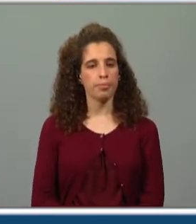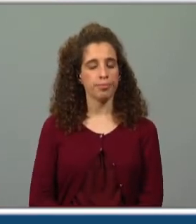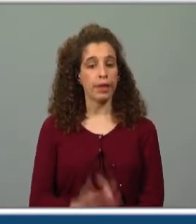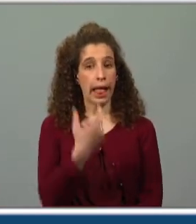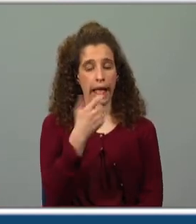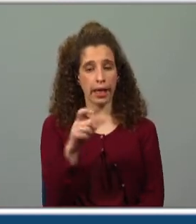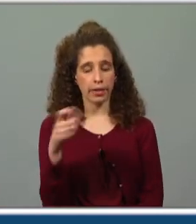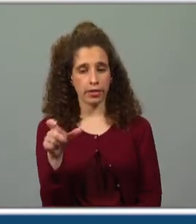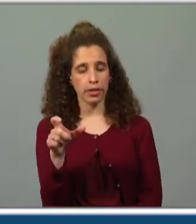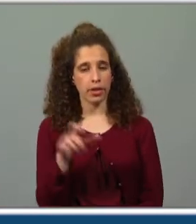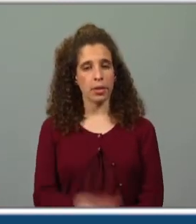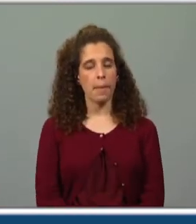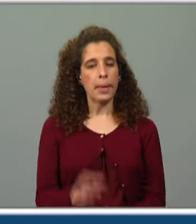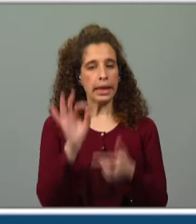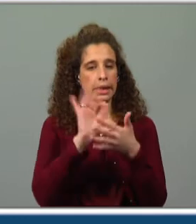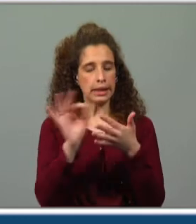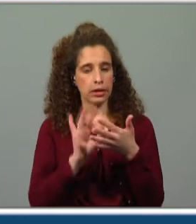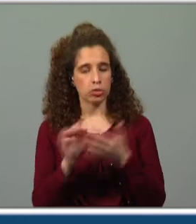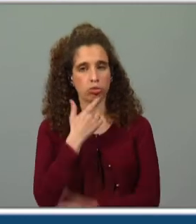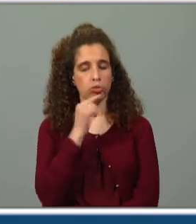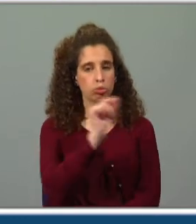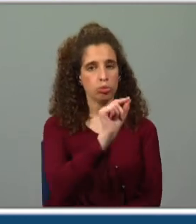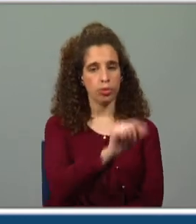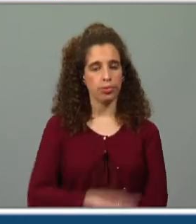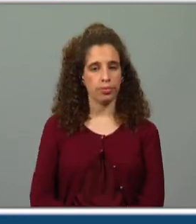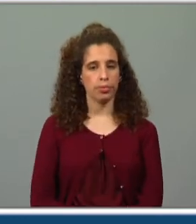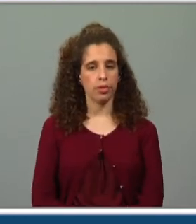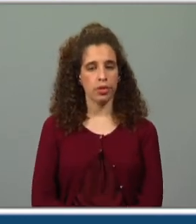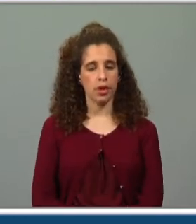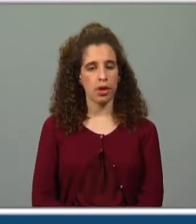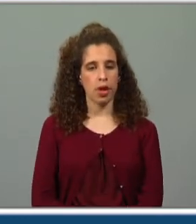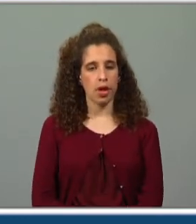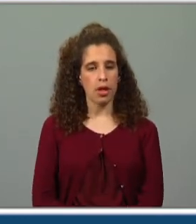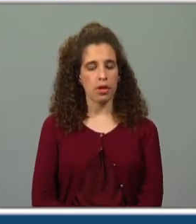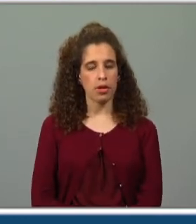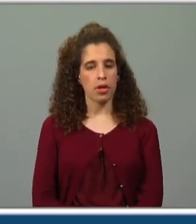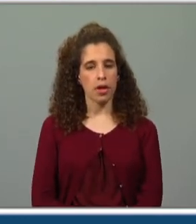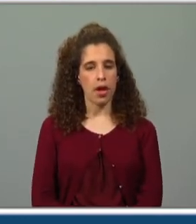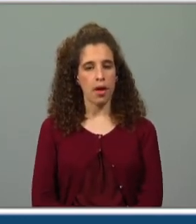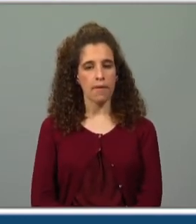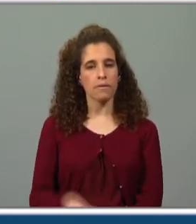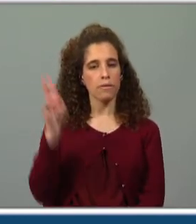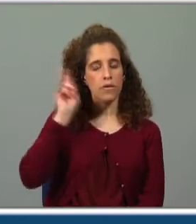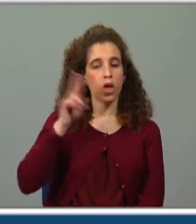adjetivos para caracterizar o nome as expressões que o valor de um lugar 形容名字的形容詞表達一個地方的價值